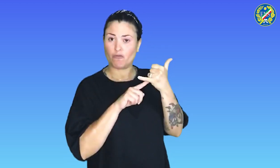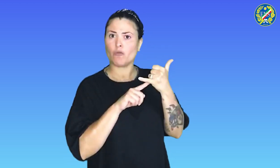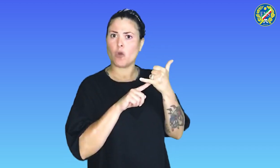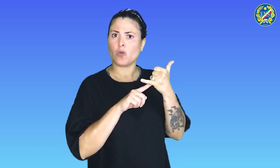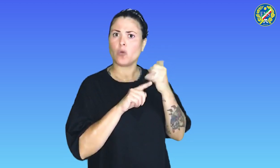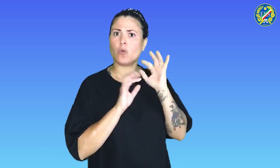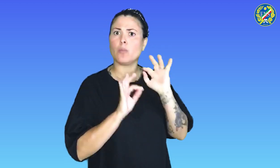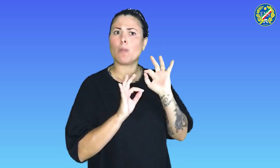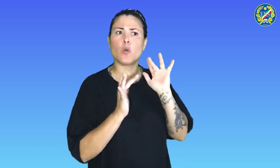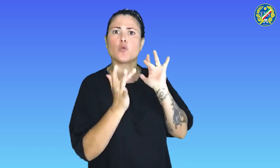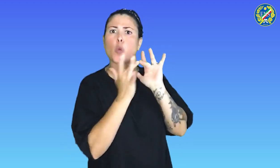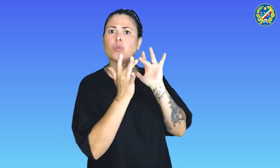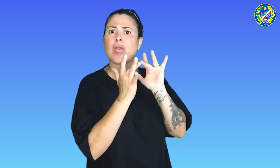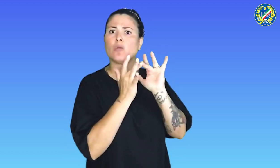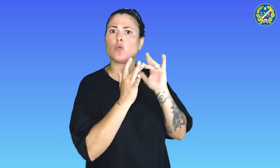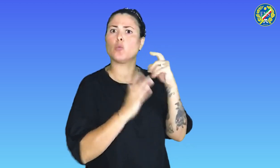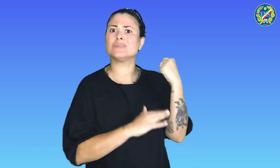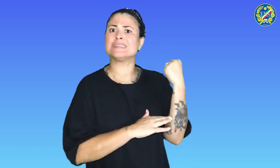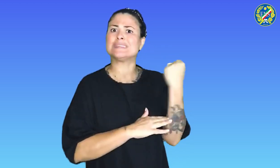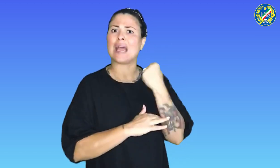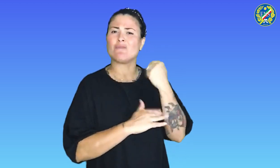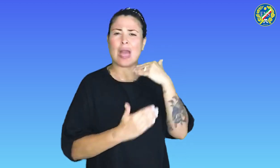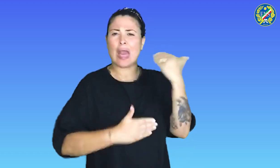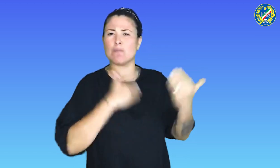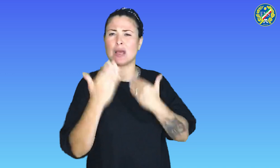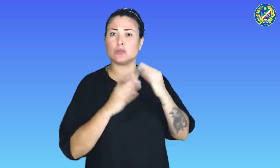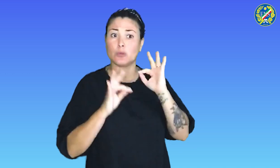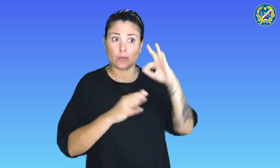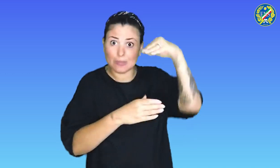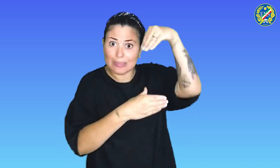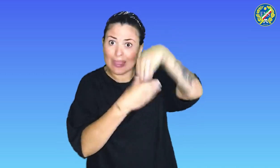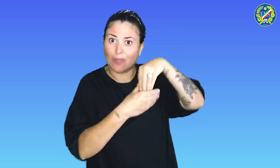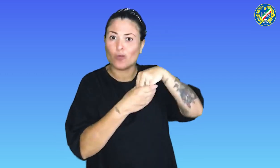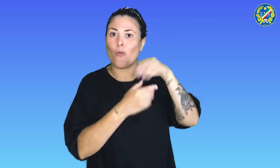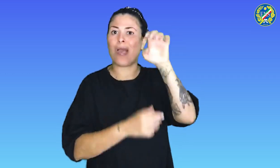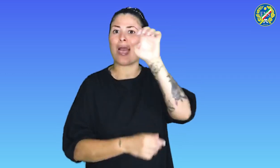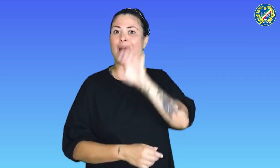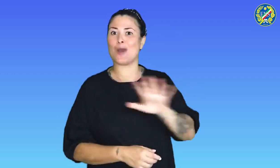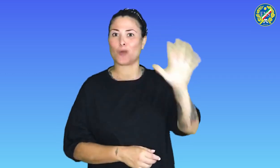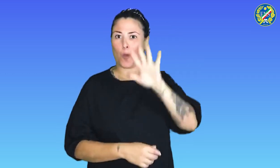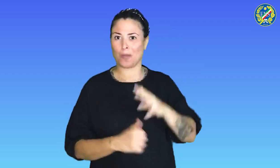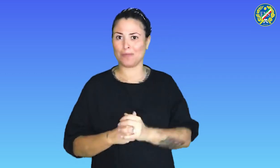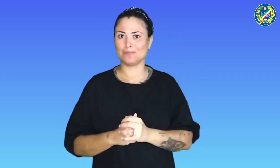per contattare i servizi di emergenza all'interno dell'Unione europea.